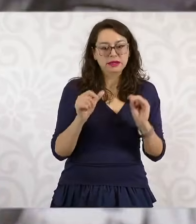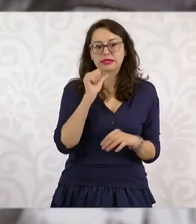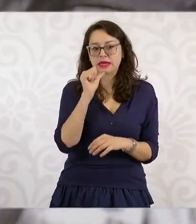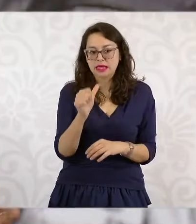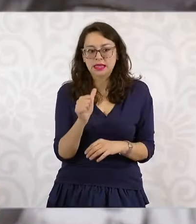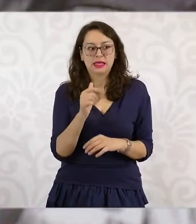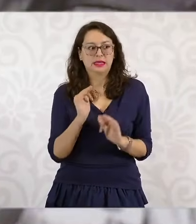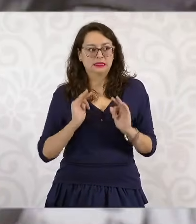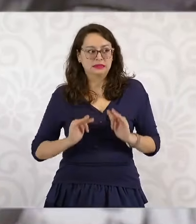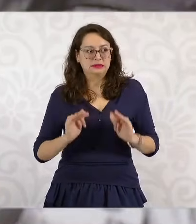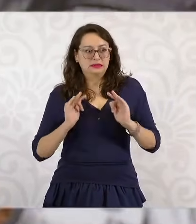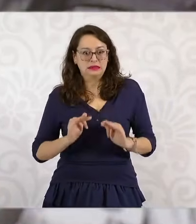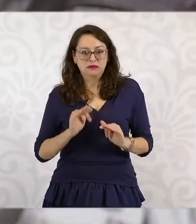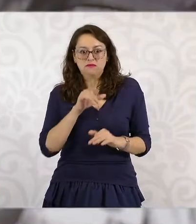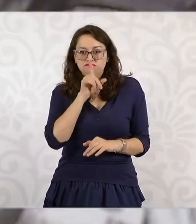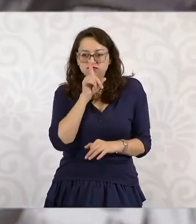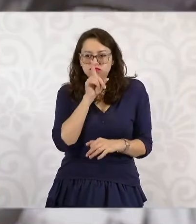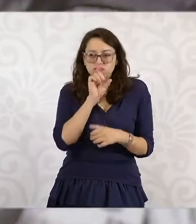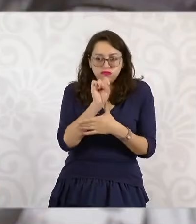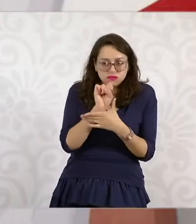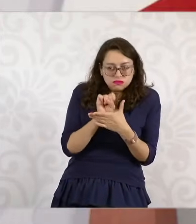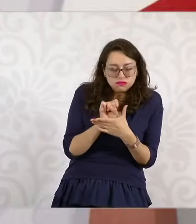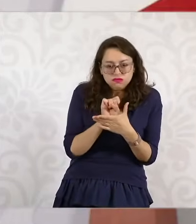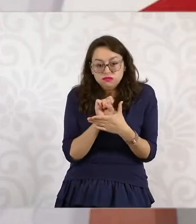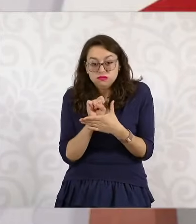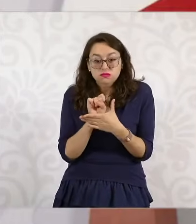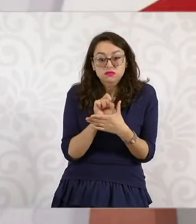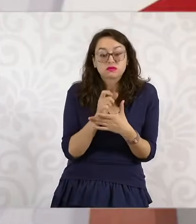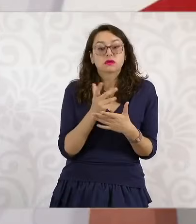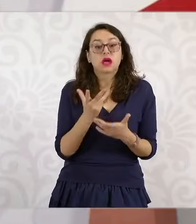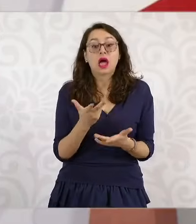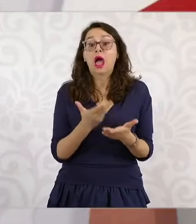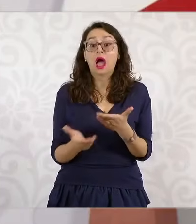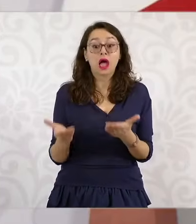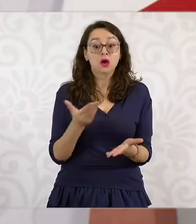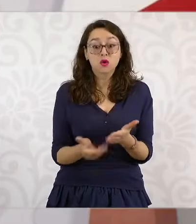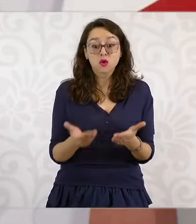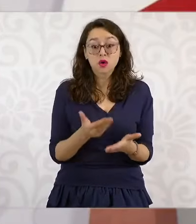de asimilarnos, tratemos de pasar inadvertidas. Esos hijos de mexicanos que llegaron allá y que